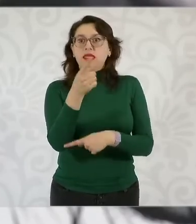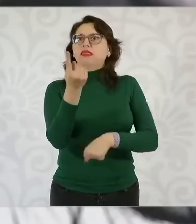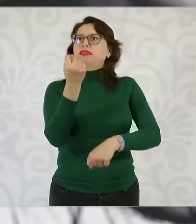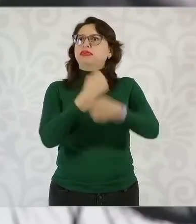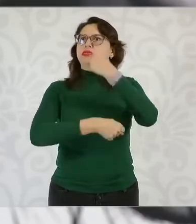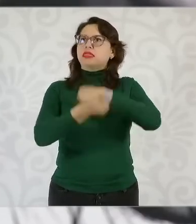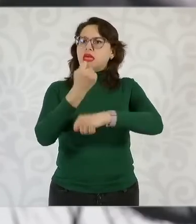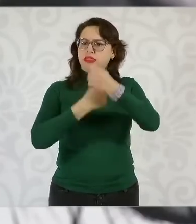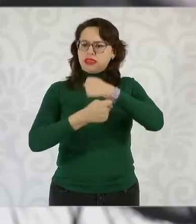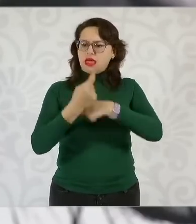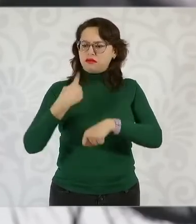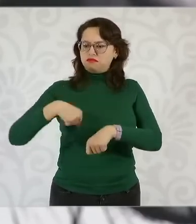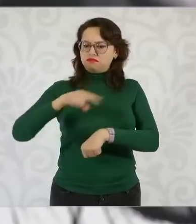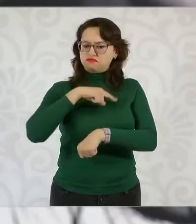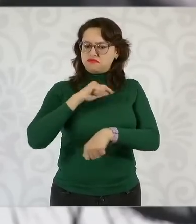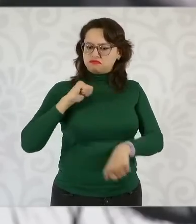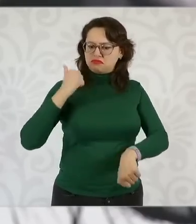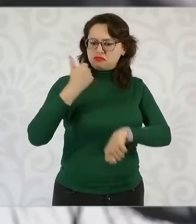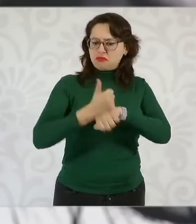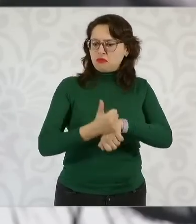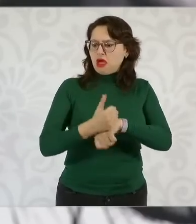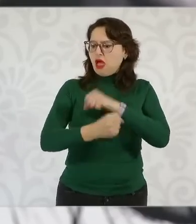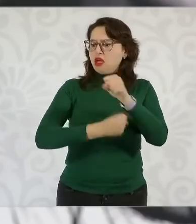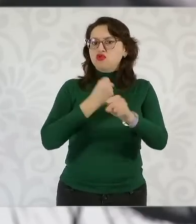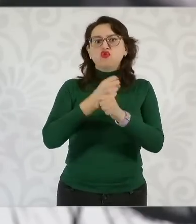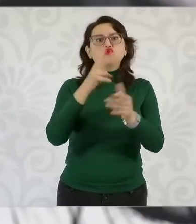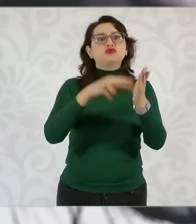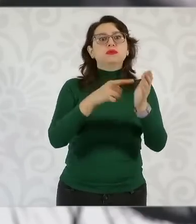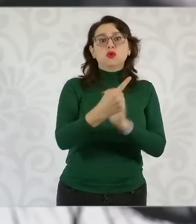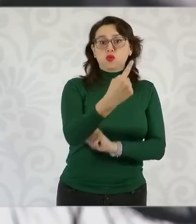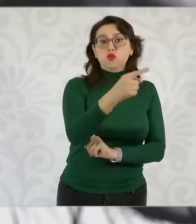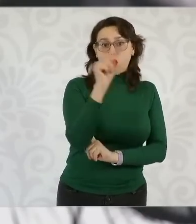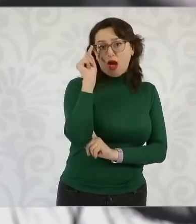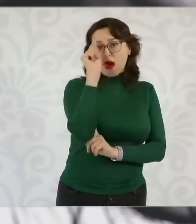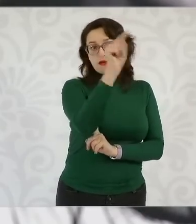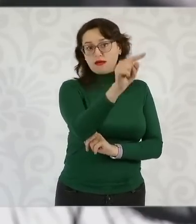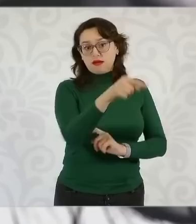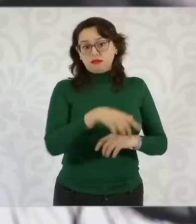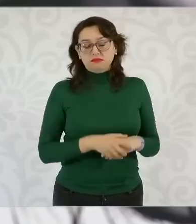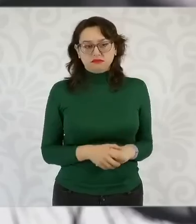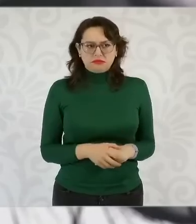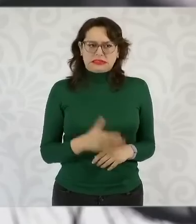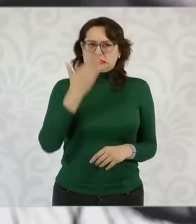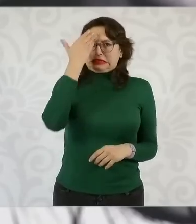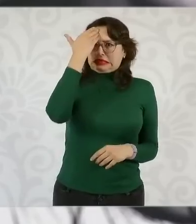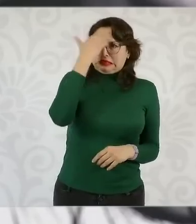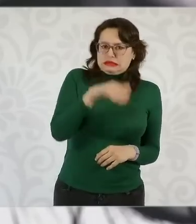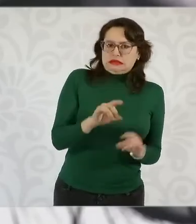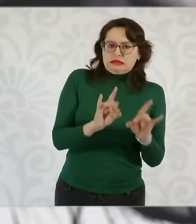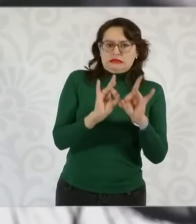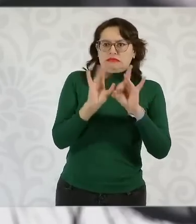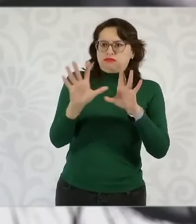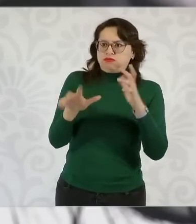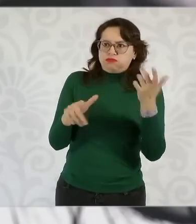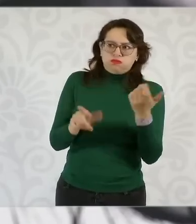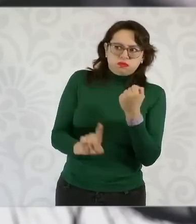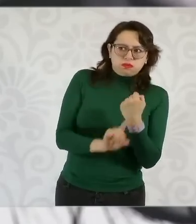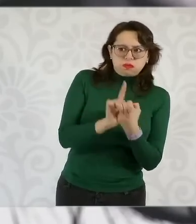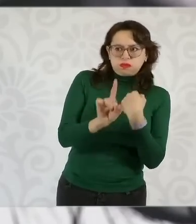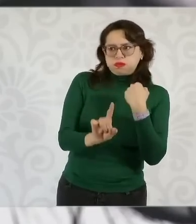son retos que nosotros nos buscamos adecuar pero pues a la corporación y y a nosotros en México nos